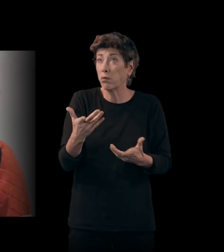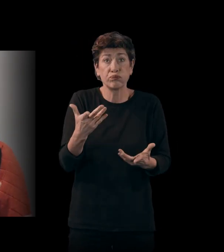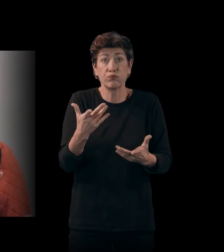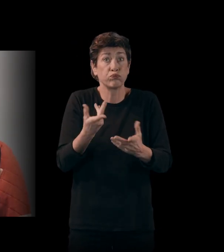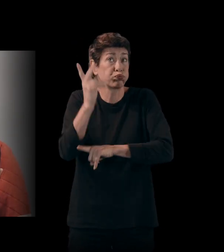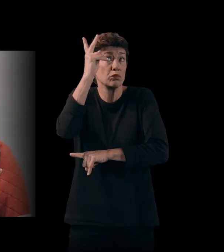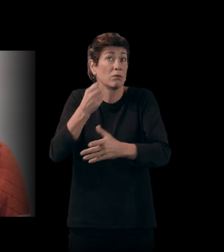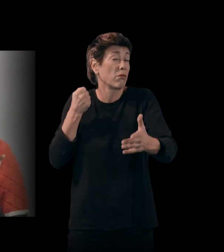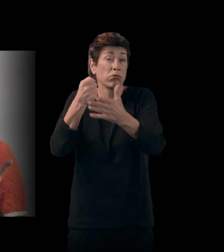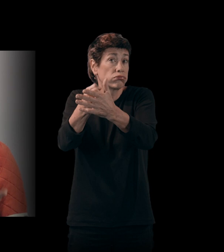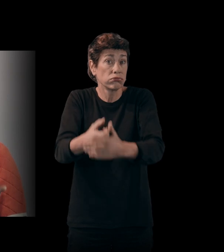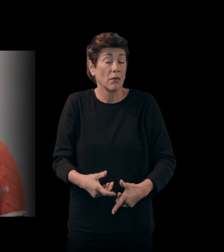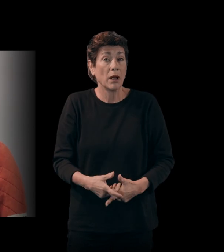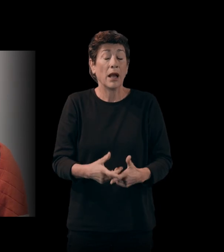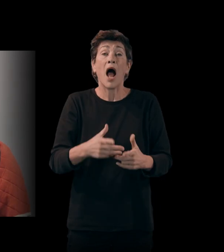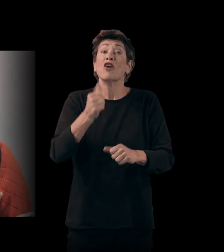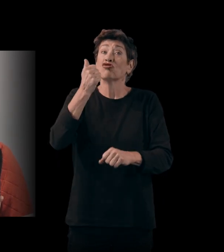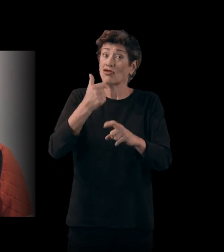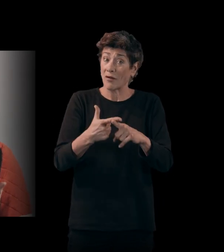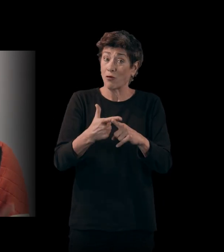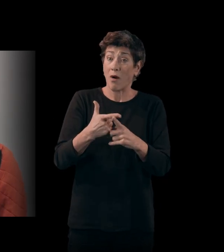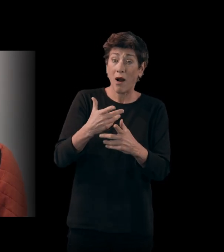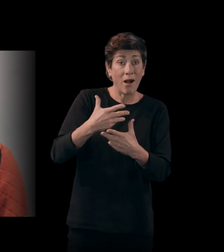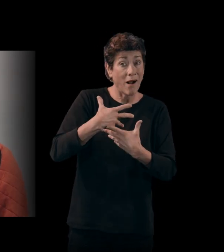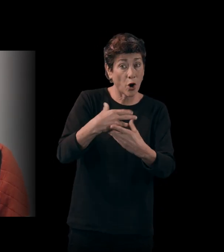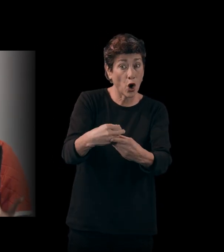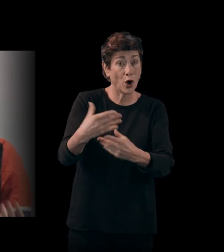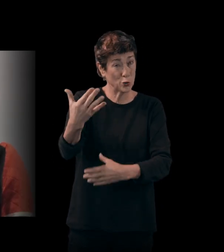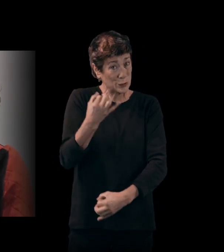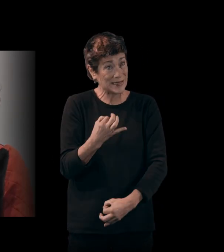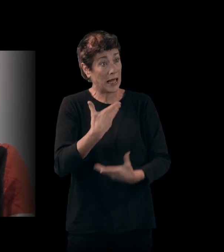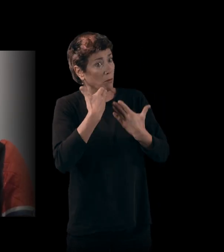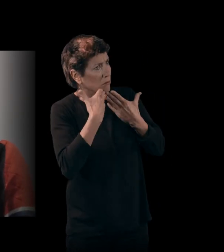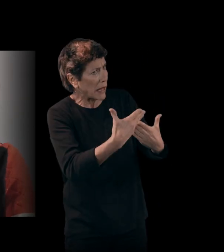Et on nous remerciait à chaque fois d'avoir fait l'effort d'être venus dans tel village.